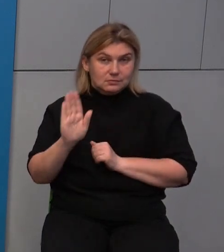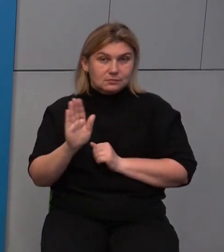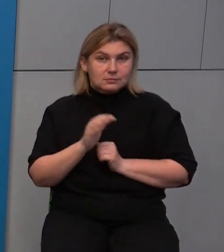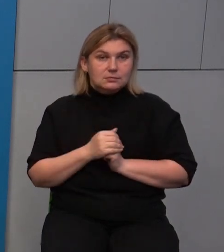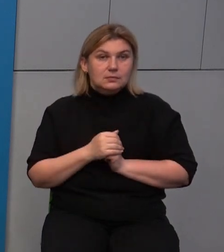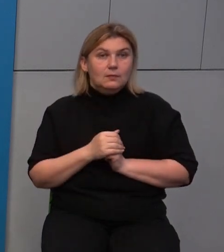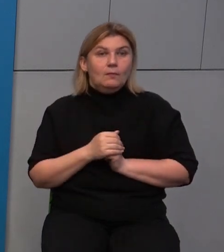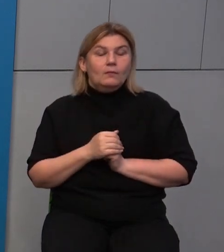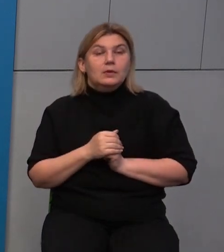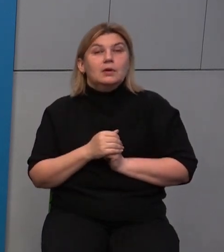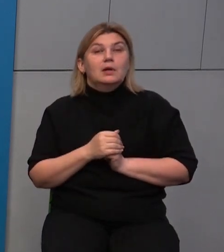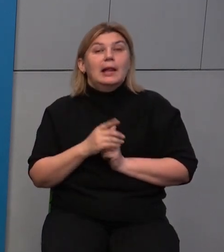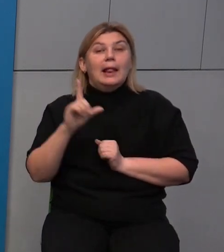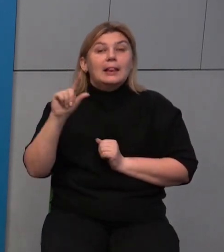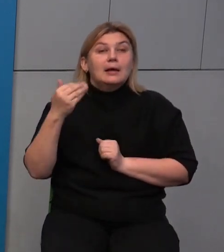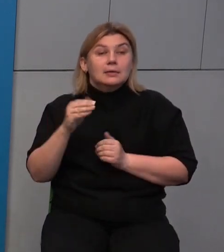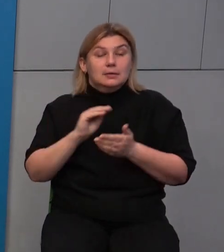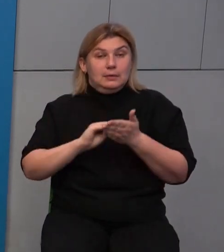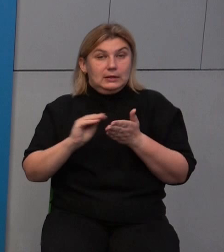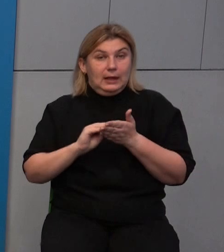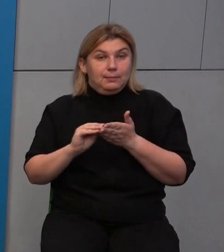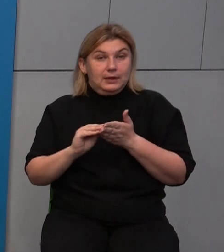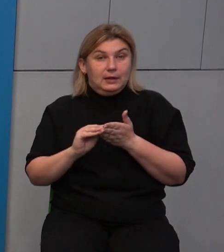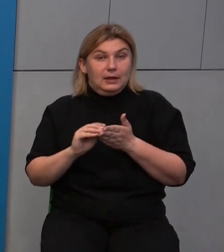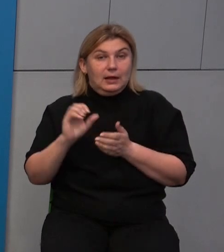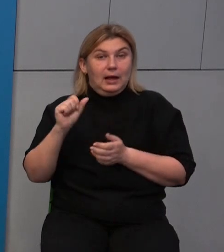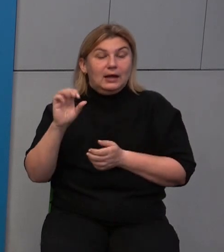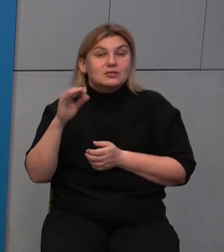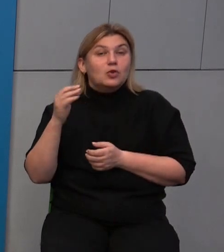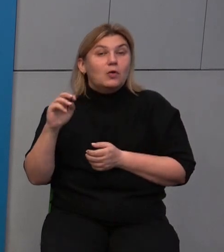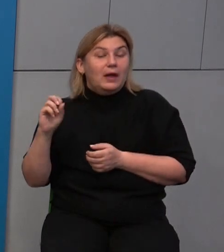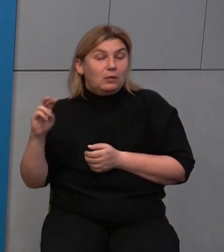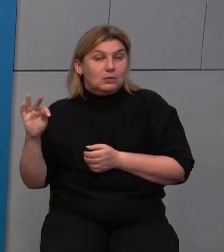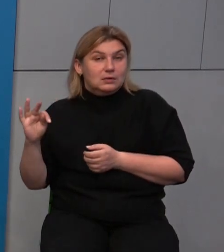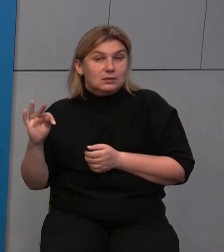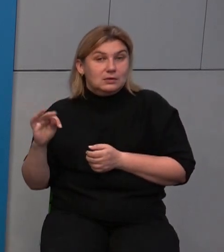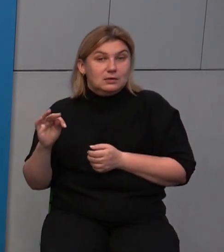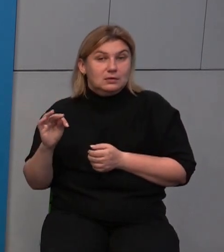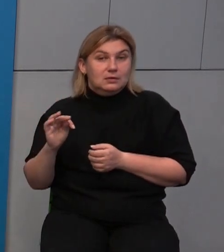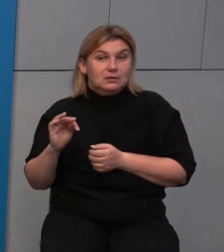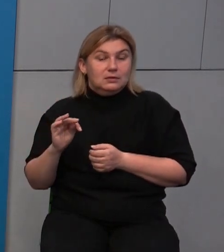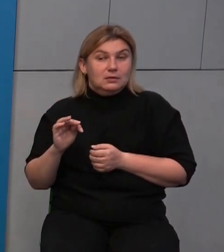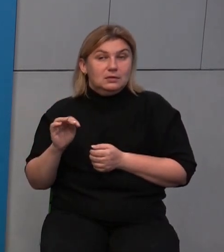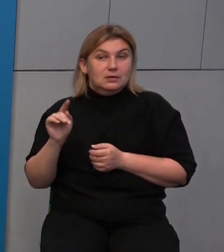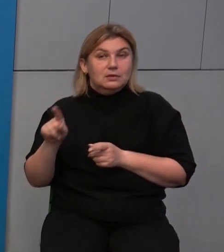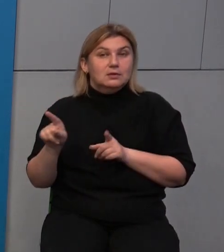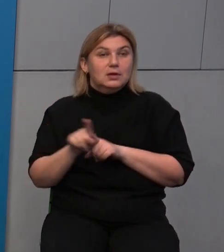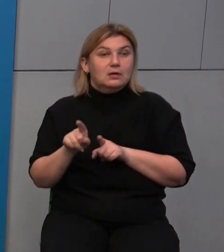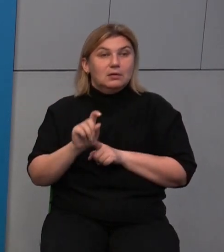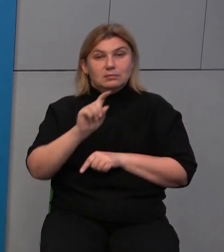No bo czy Lem by napisał "Astronautów", gdyby wydał "Czas nieutracony"? To jest też wielkie pytanie.